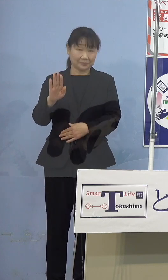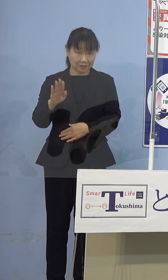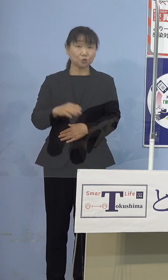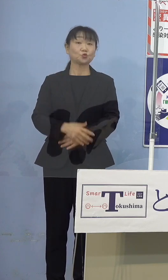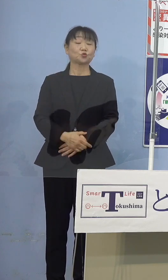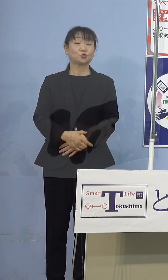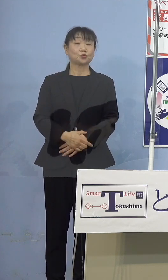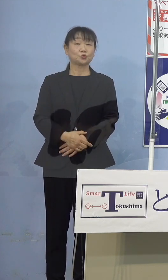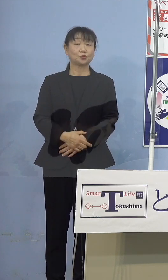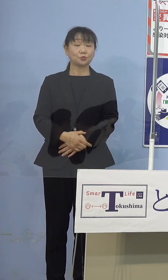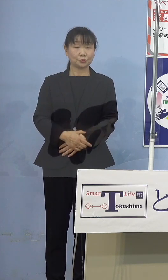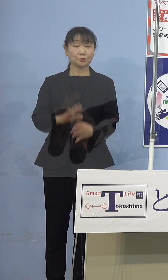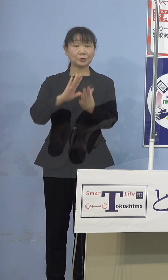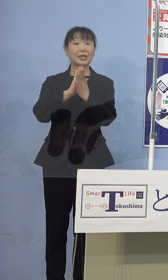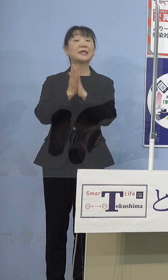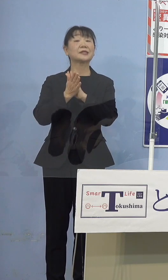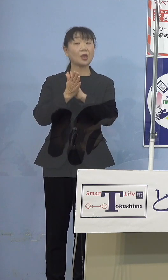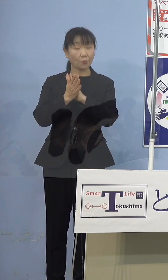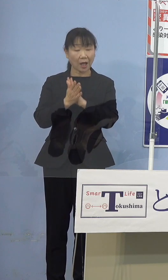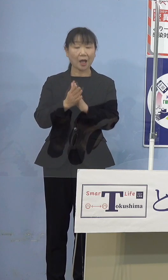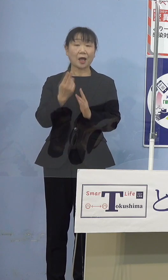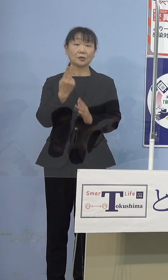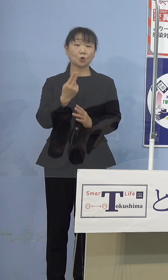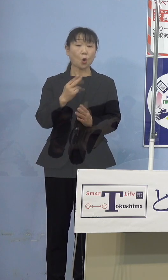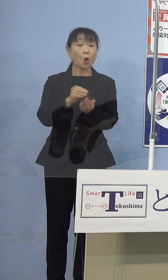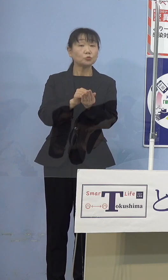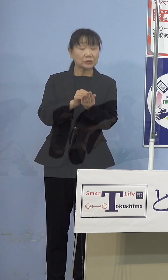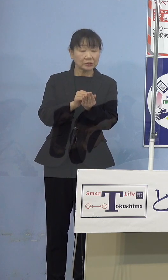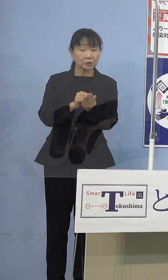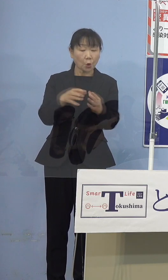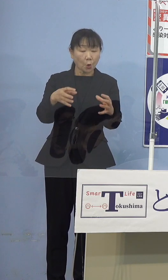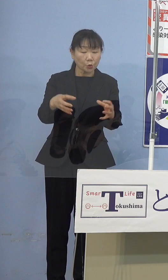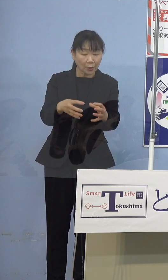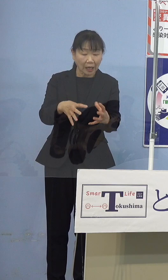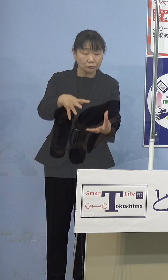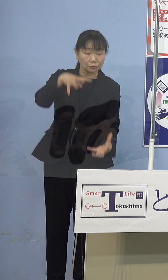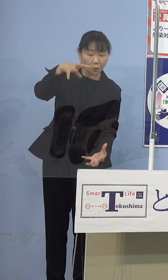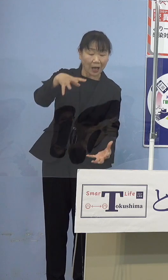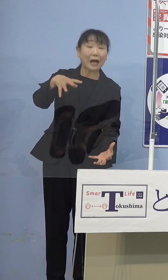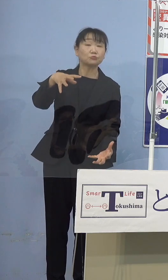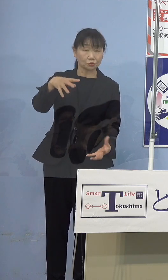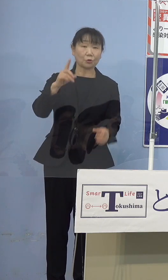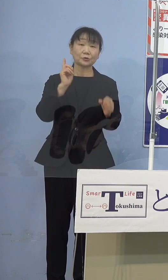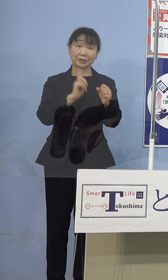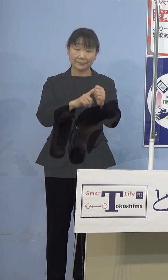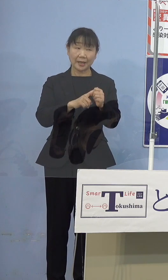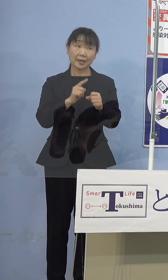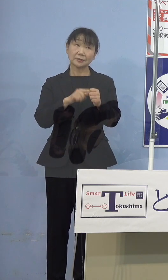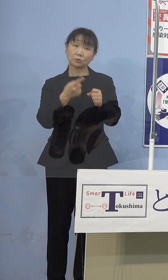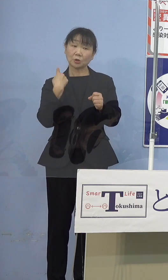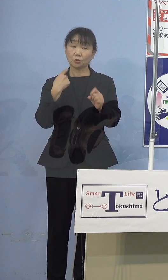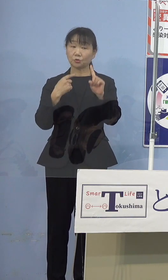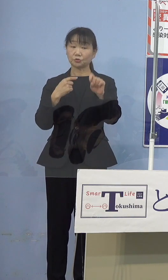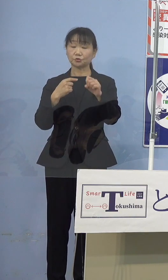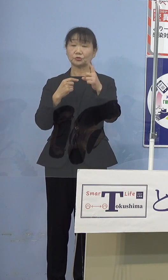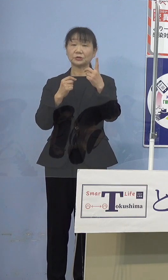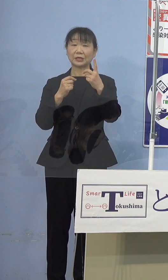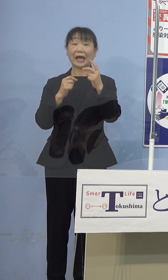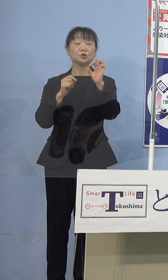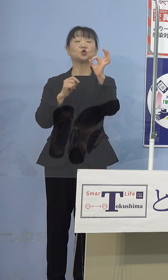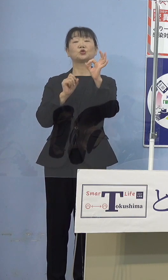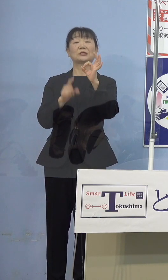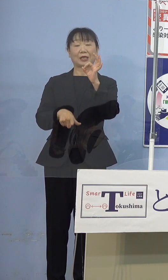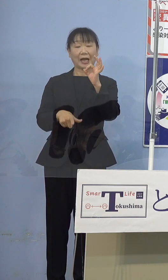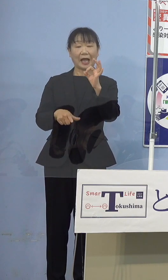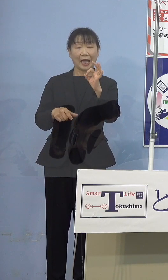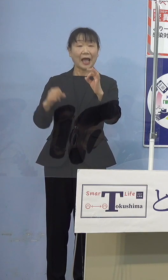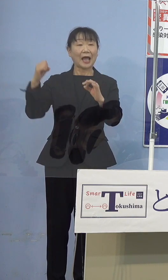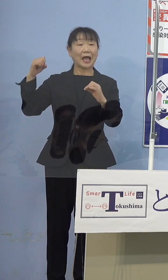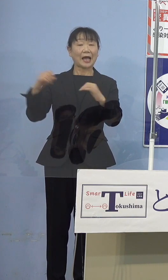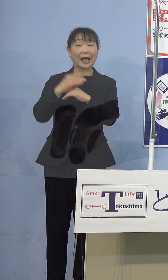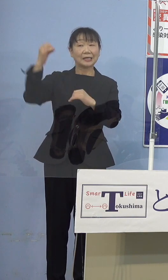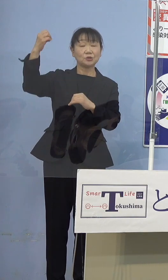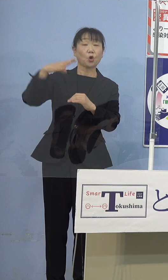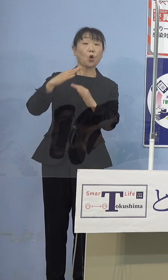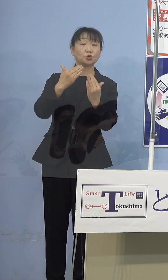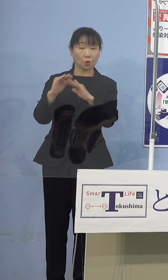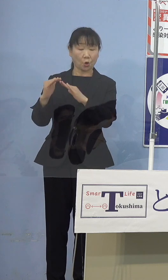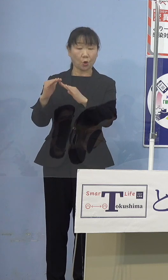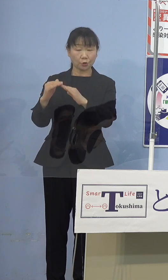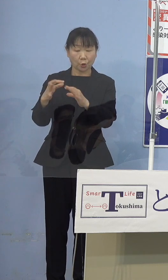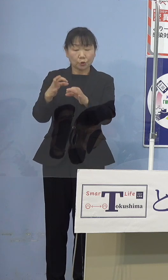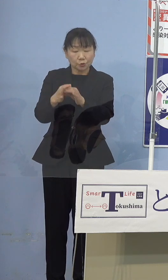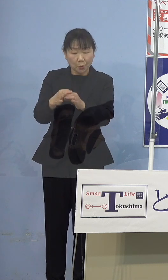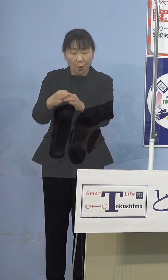そこで県ではトコブシの漁獲アップに向けまして 昨年10月から海陽町の県有種苗生産施設におきまして